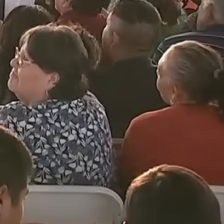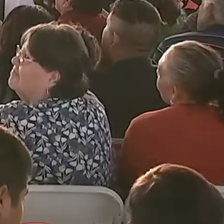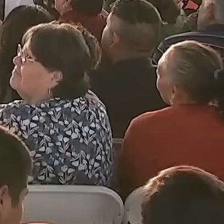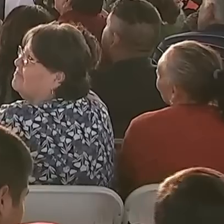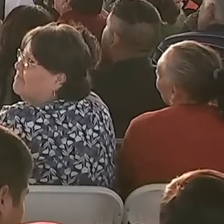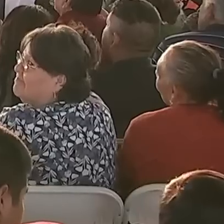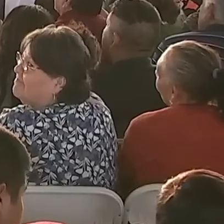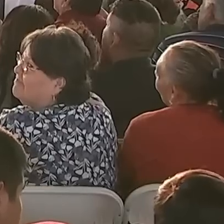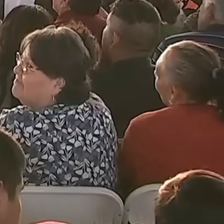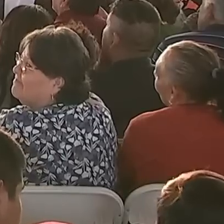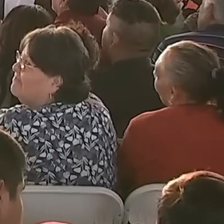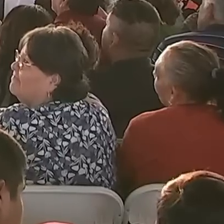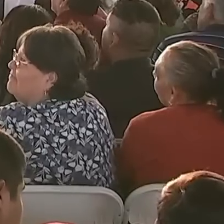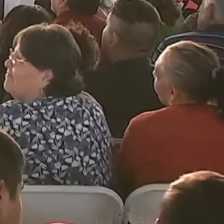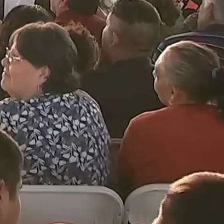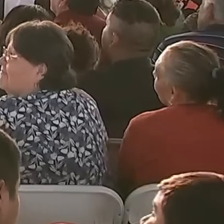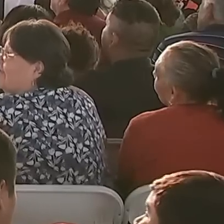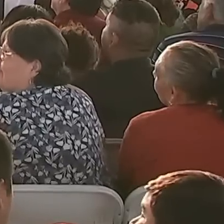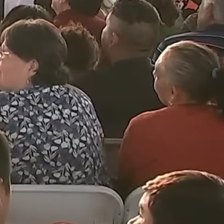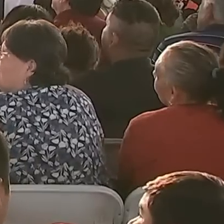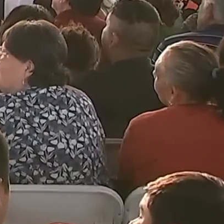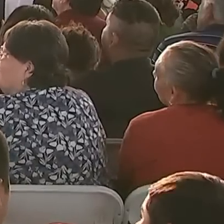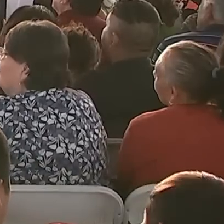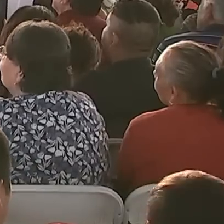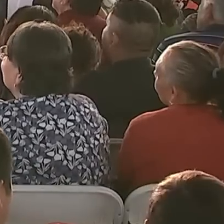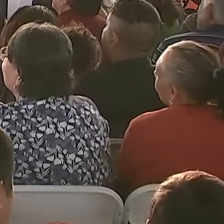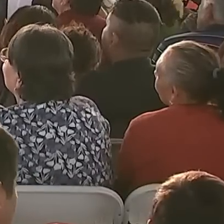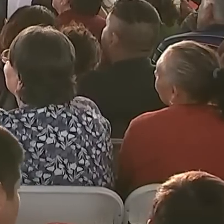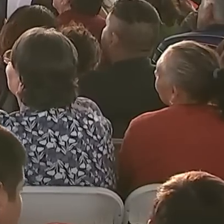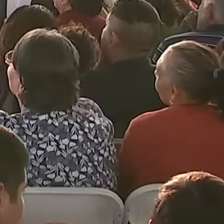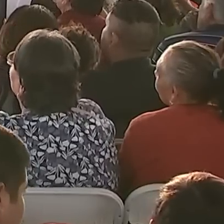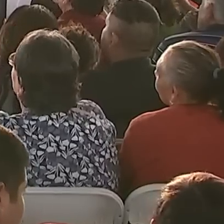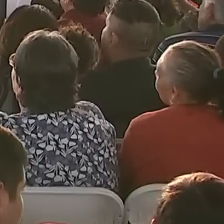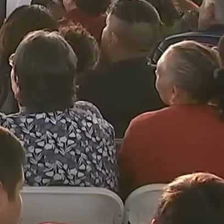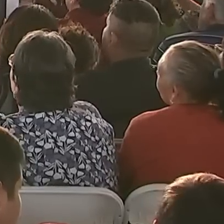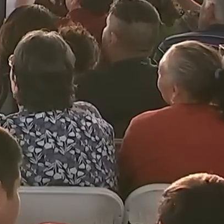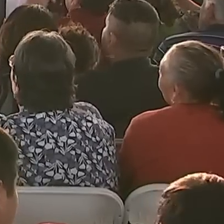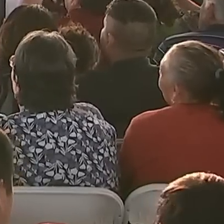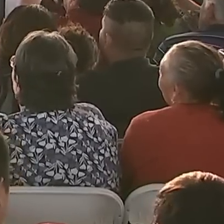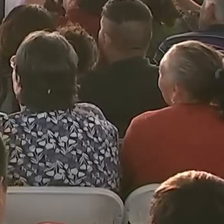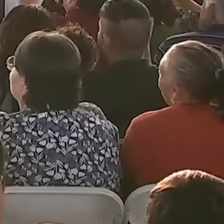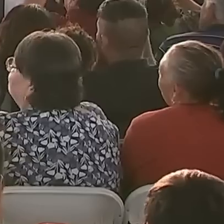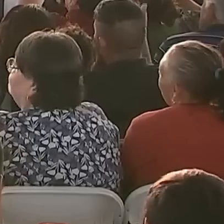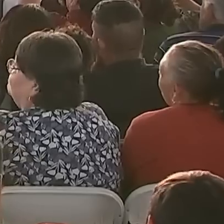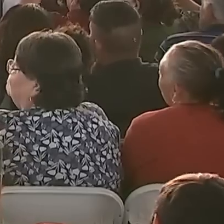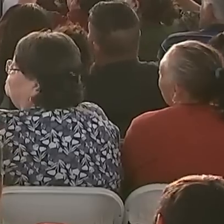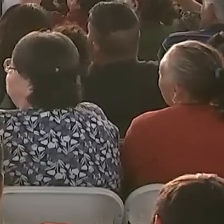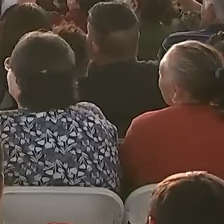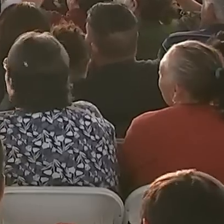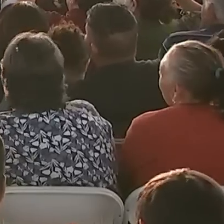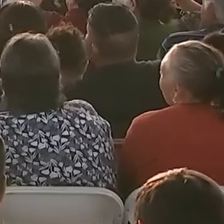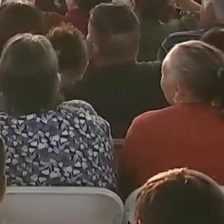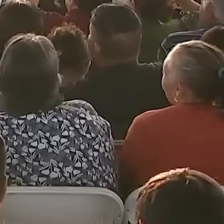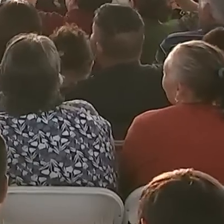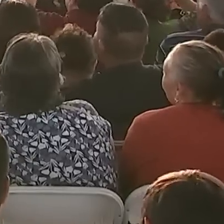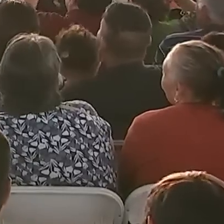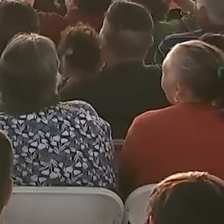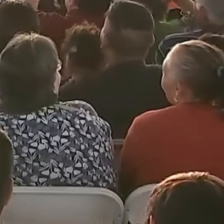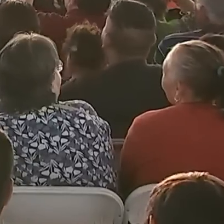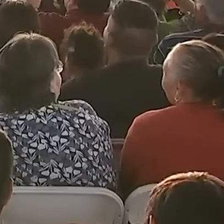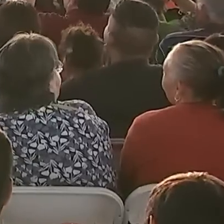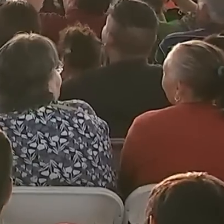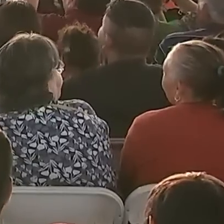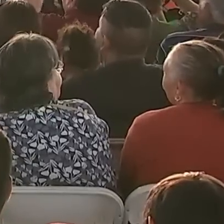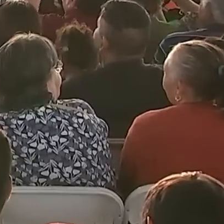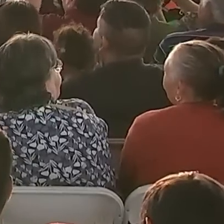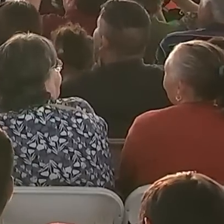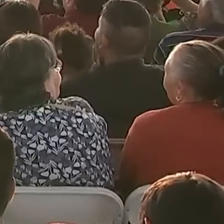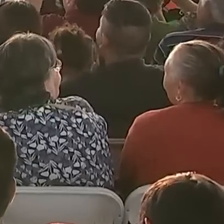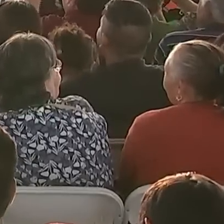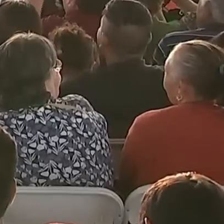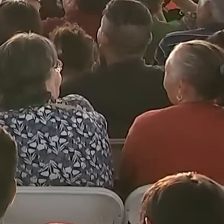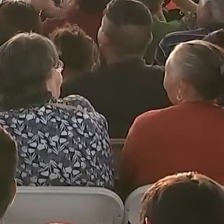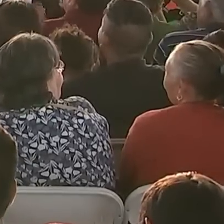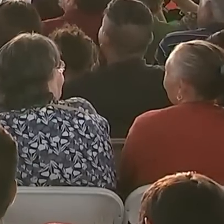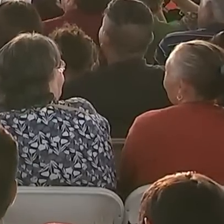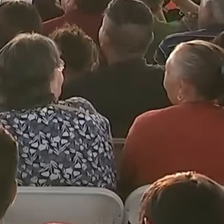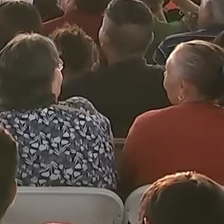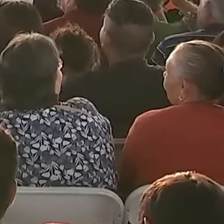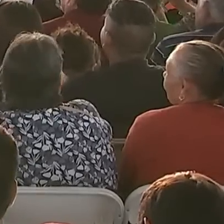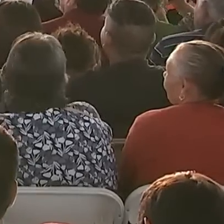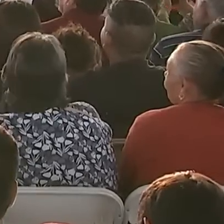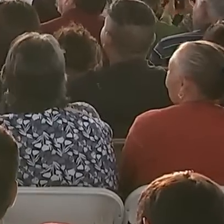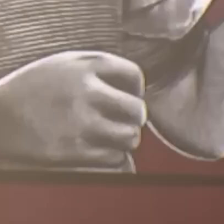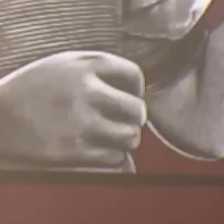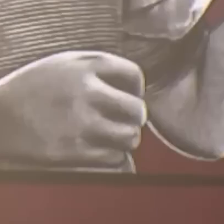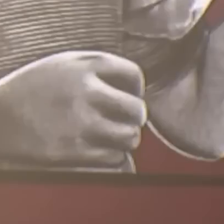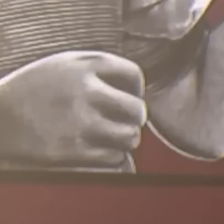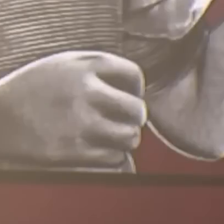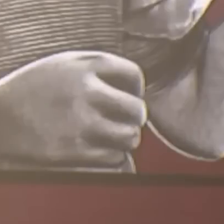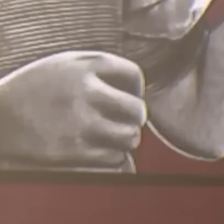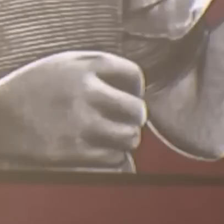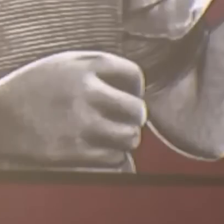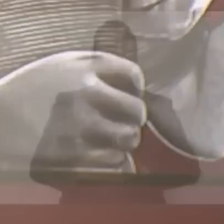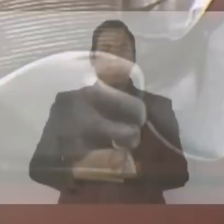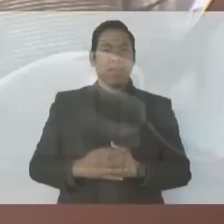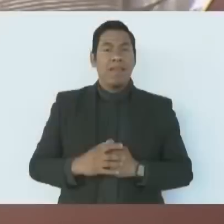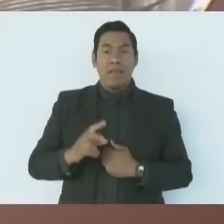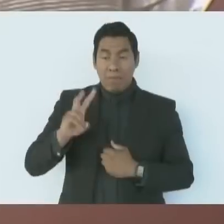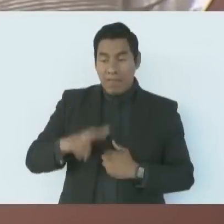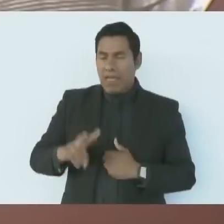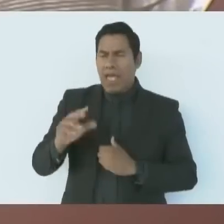dijo la super gobernadora que tienen Marina del [Aplausos] Pilar iniciamos en la mañana